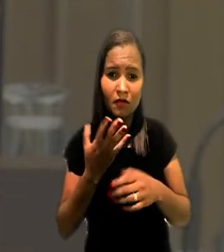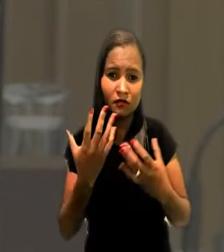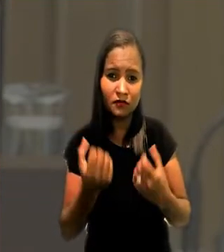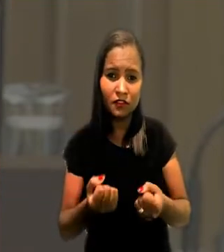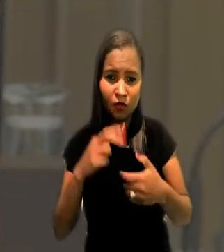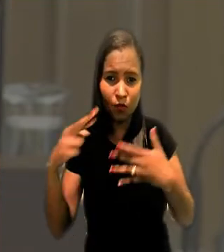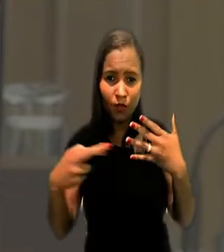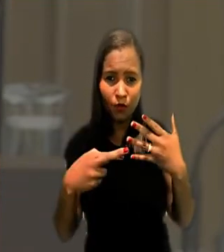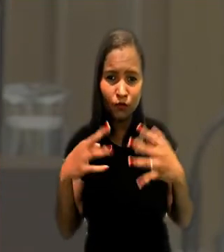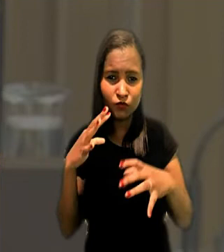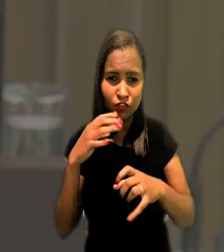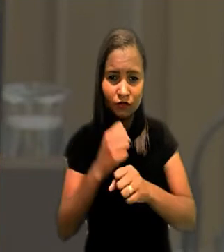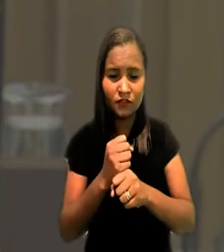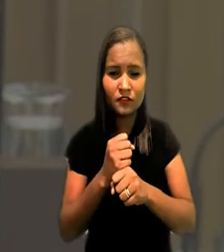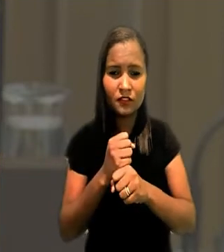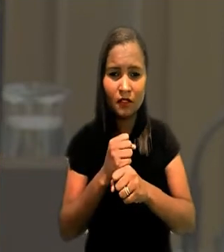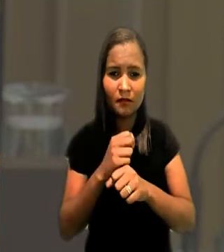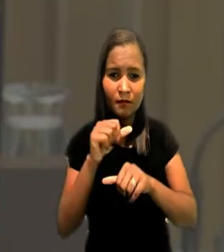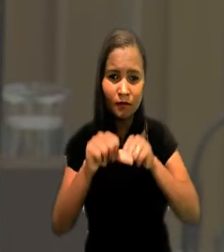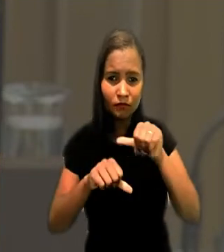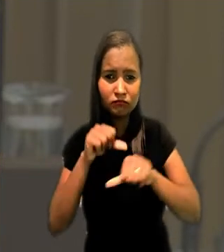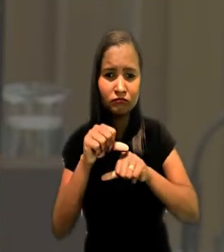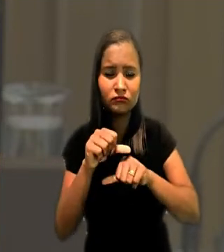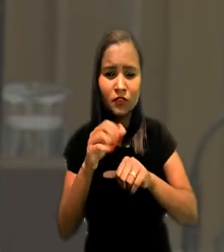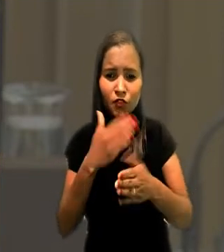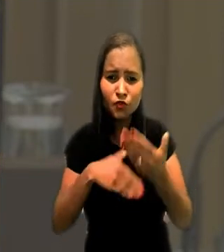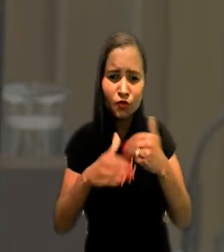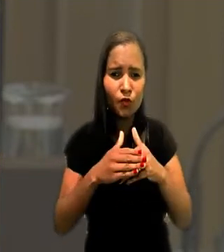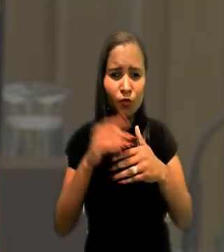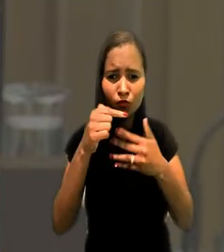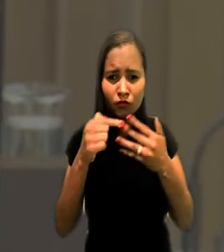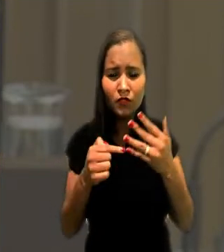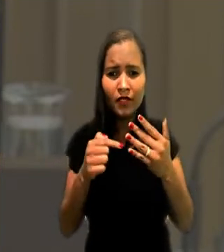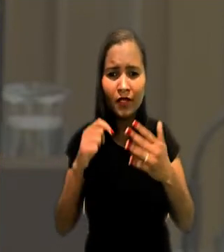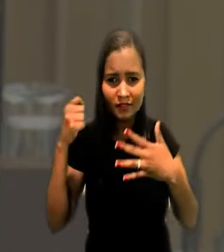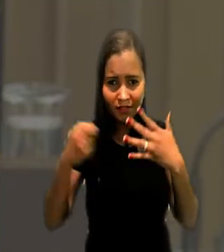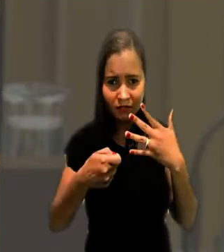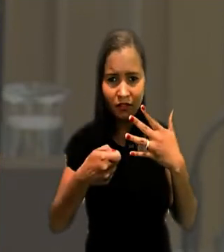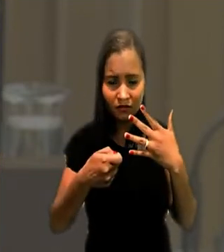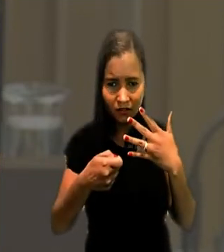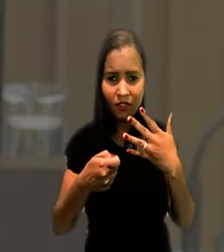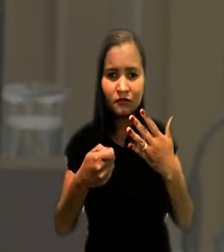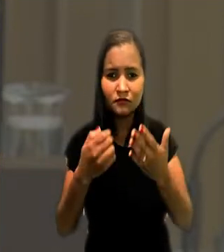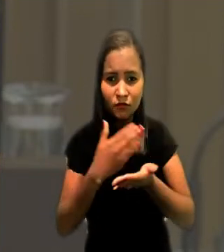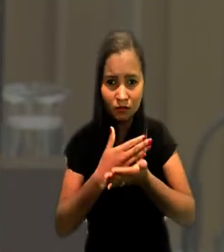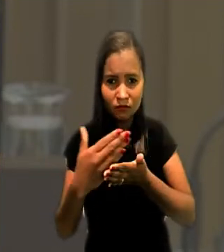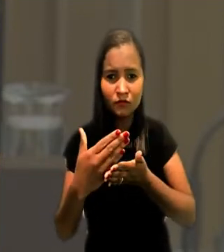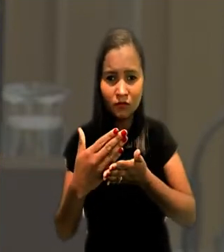revista, para restabelecer em todos os seus termos a sentença de origem que jogou improcedente a